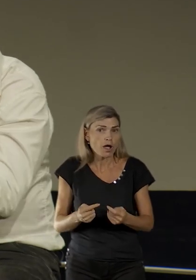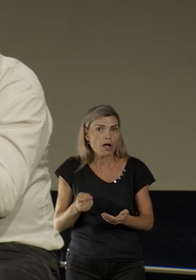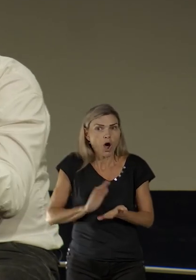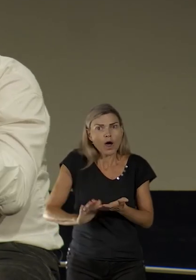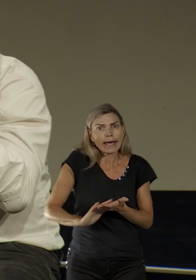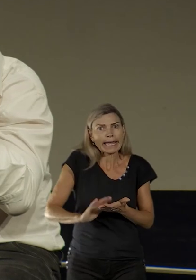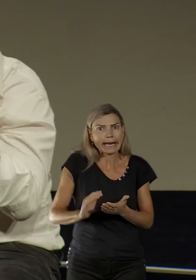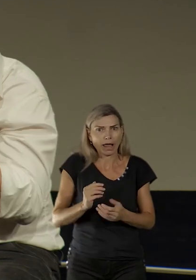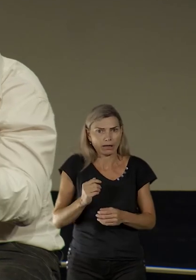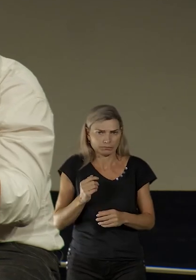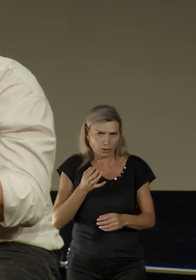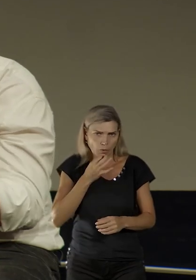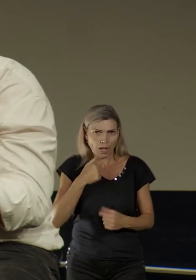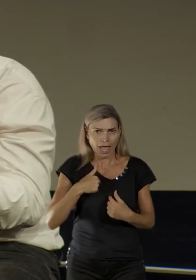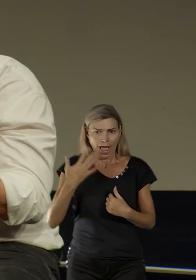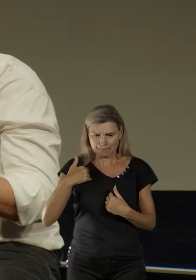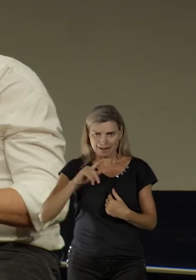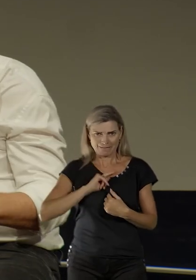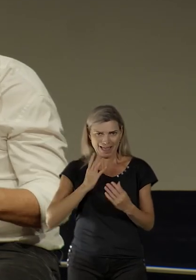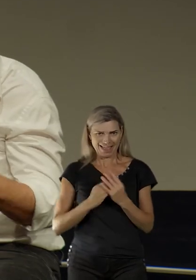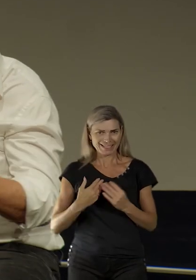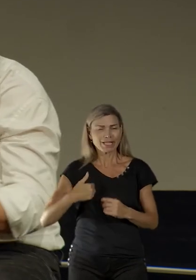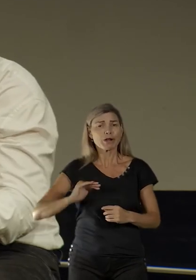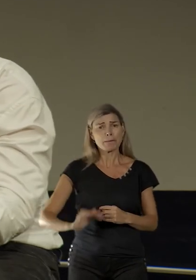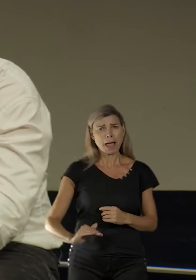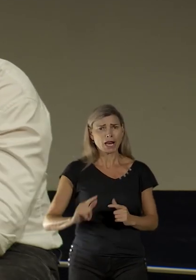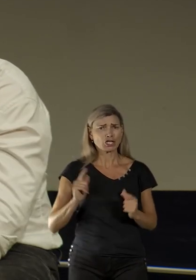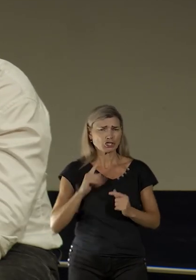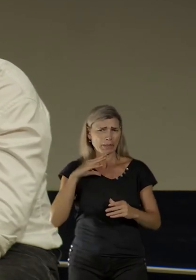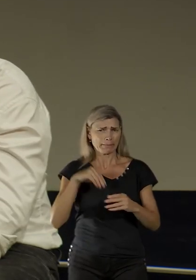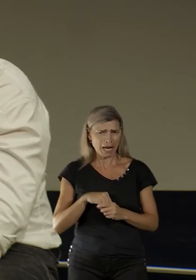Jak jsem říkal, když jsem byl malinkej, tak tam jednu holčičku vozili z Hanspaulky,